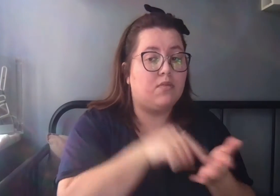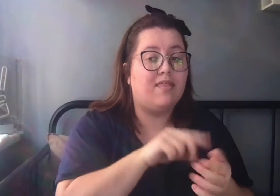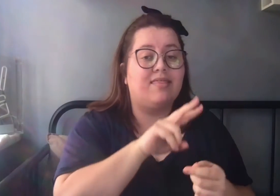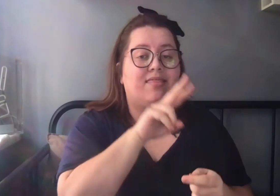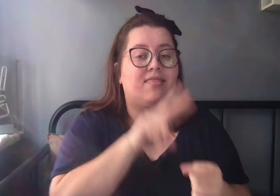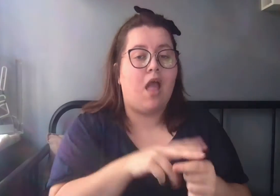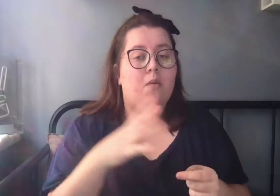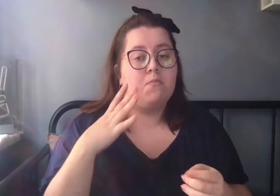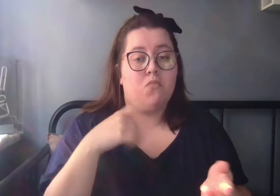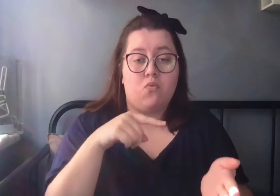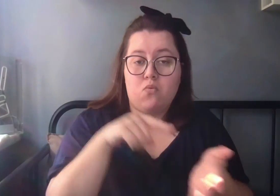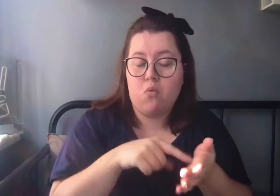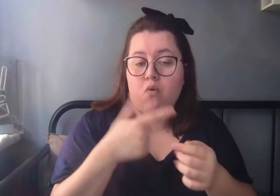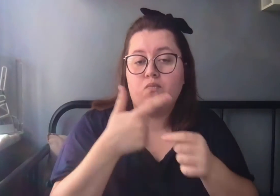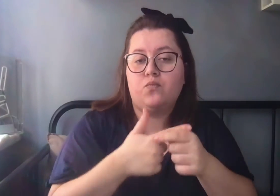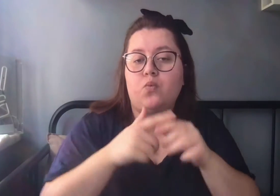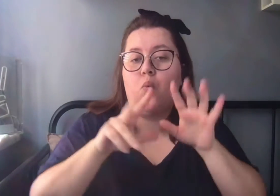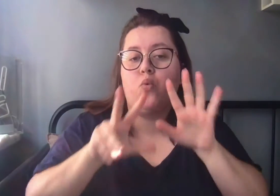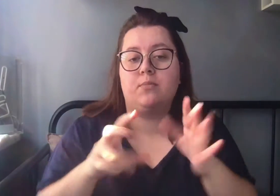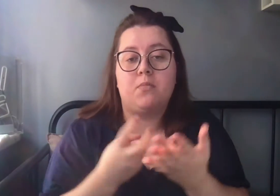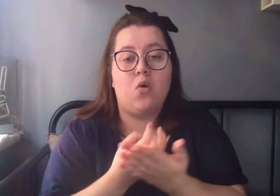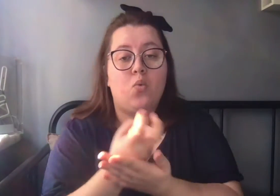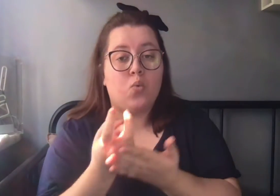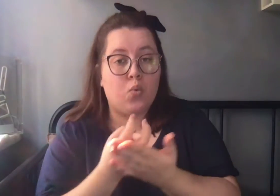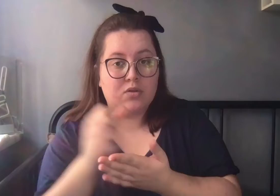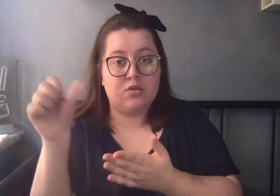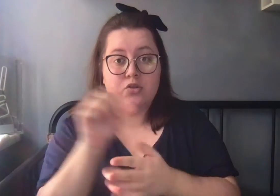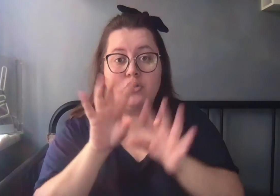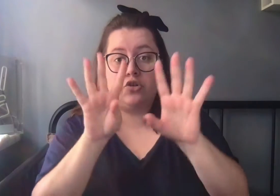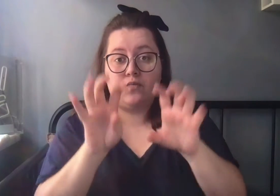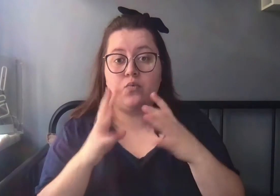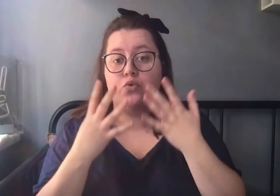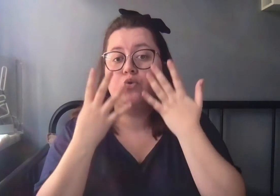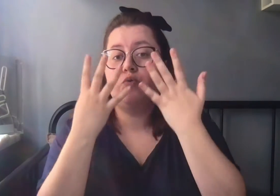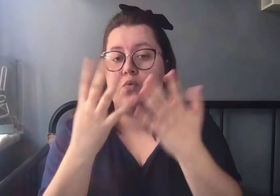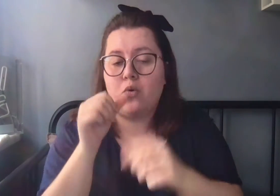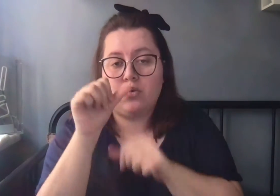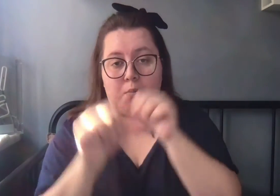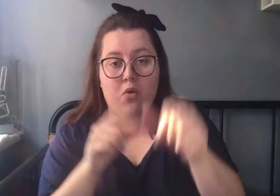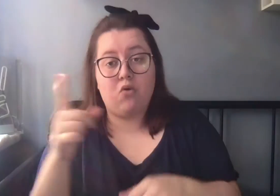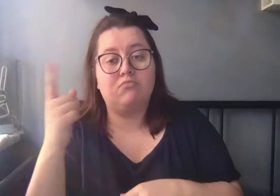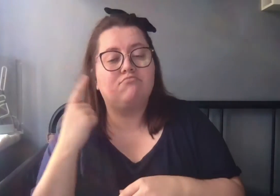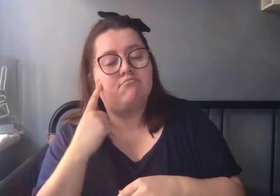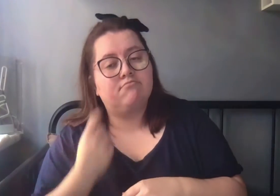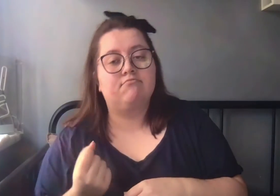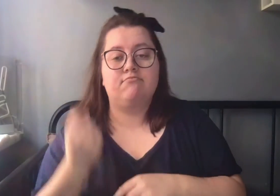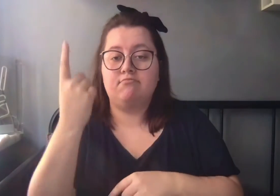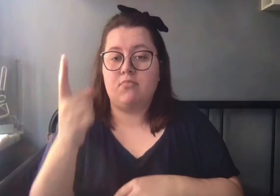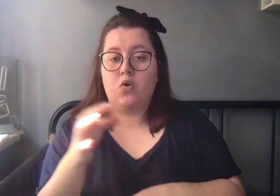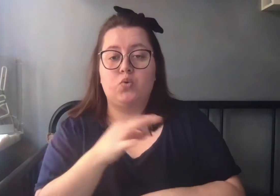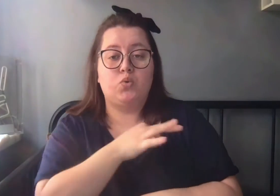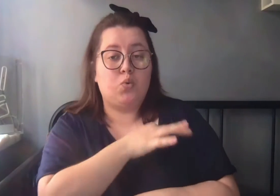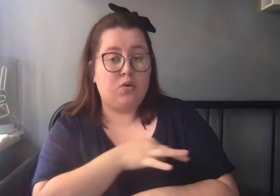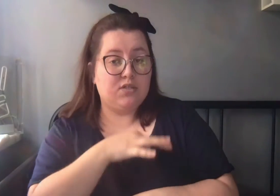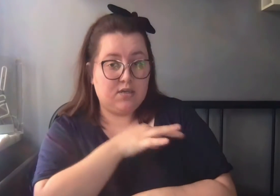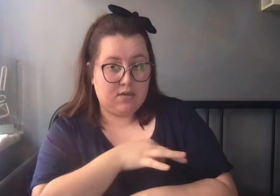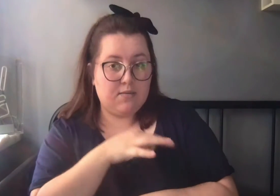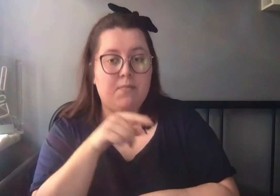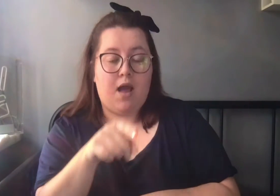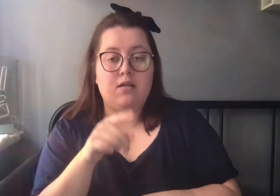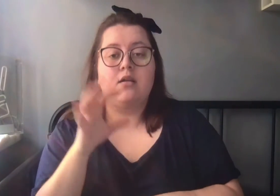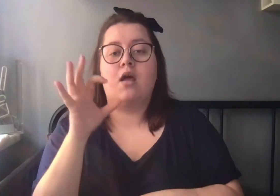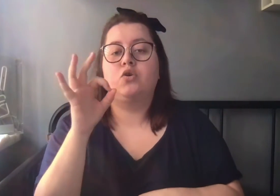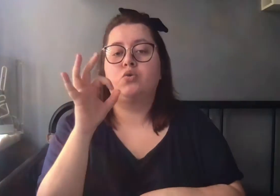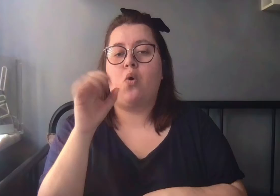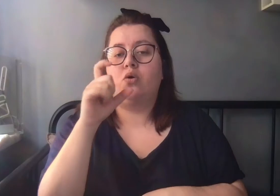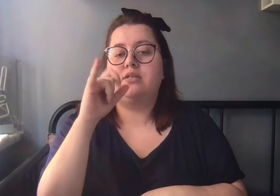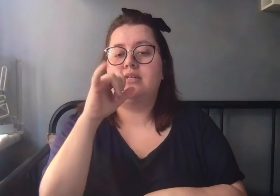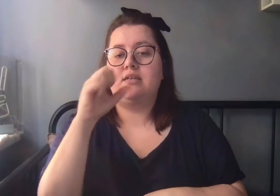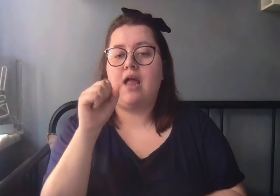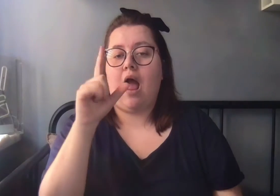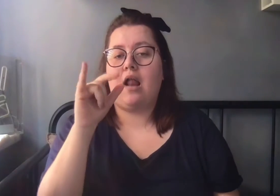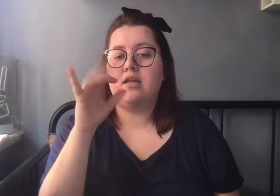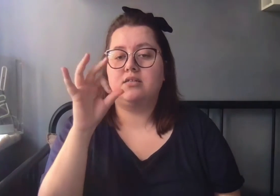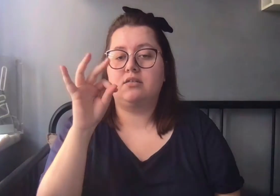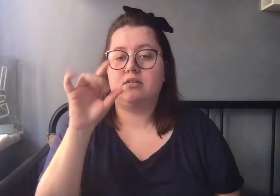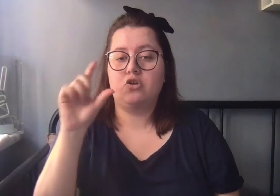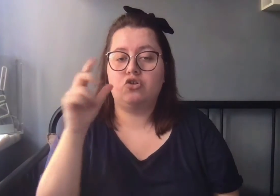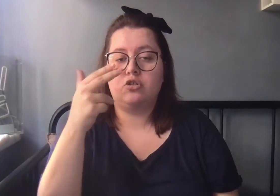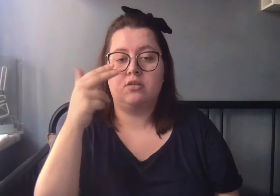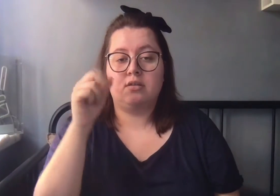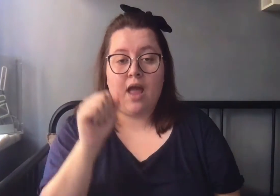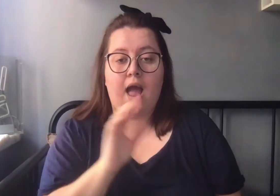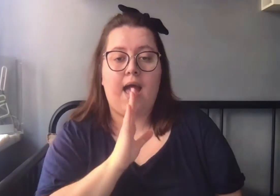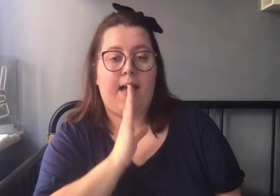Pierwszy oficjalny dzień kobiet był obchodzony dnia 28 lutego 1909 roku z inicjatywy Socjalistycznej Partii Ameryki.